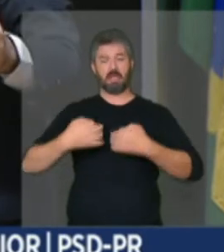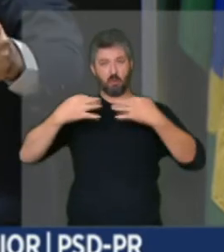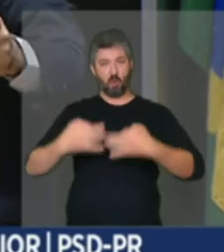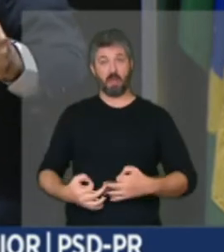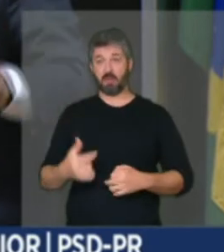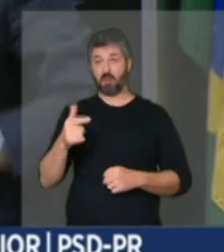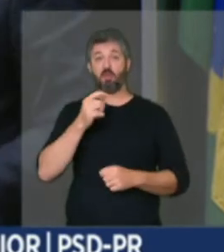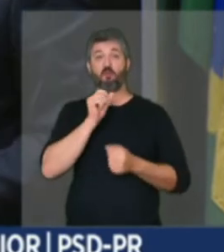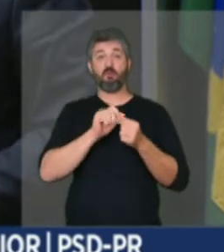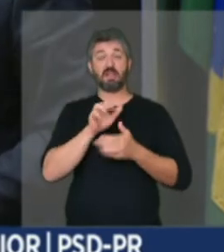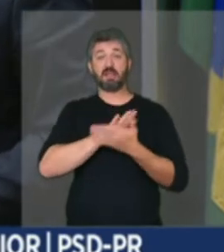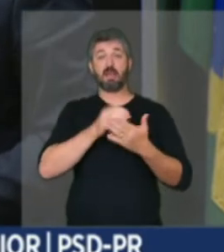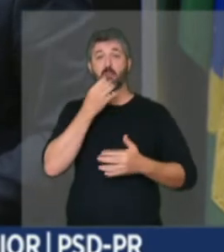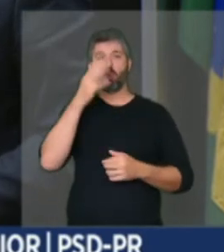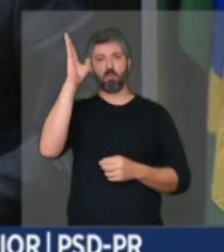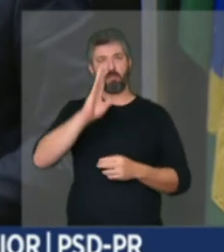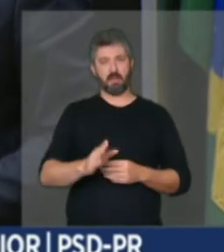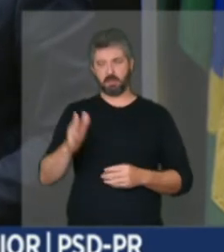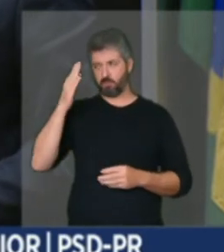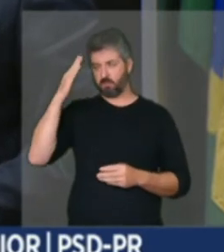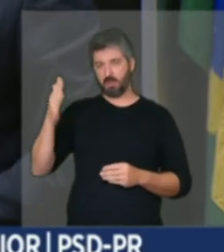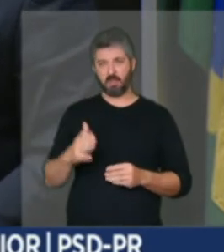CAMPAINHA]. -- [PRESIDENTE]: OK